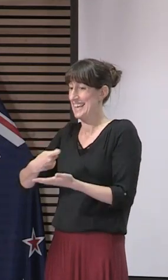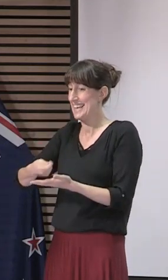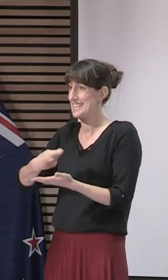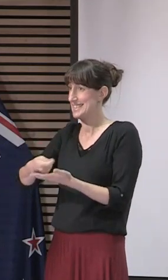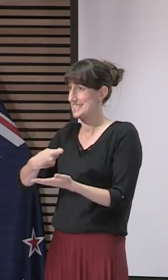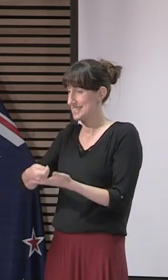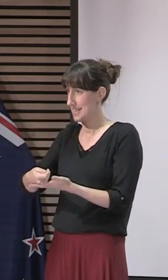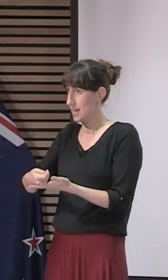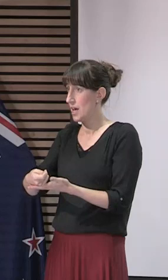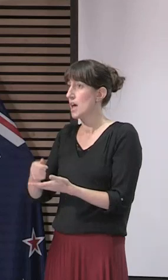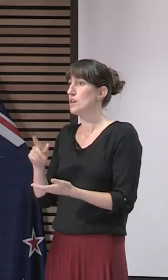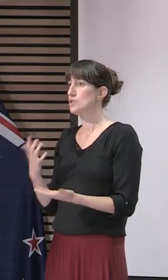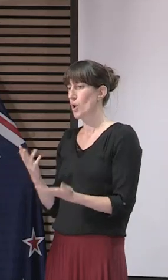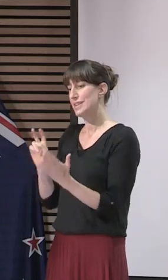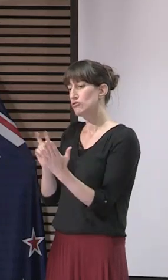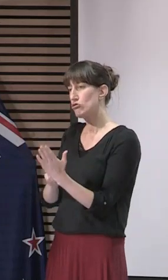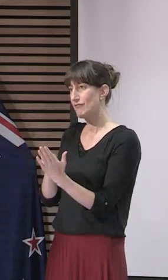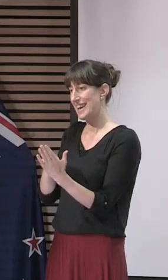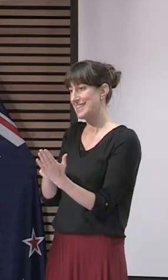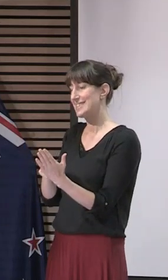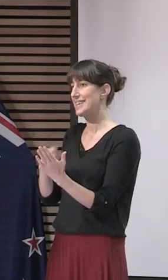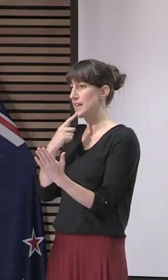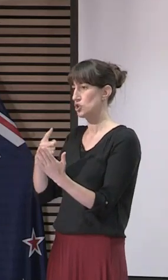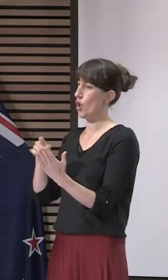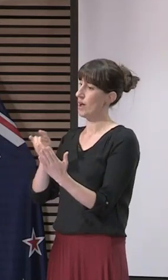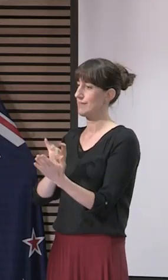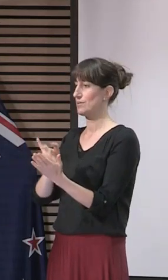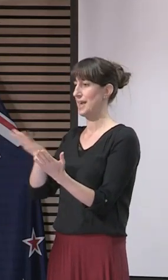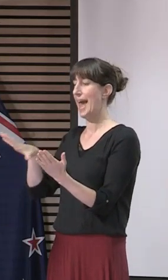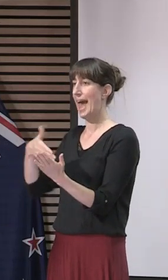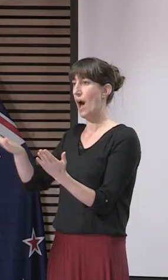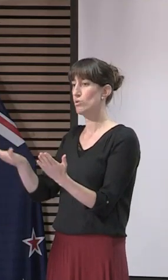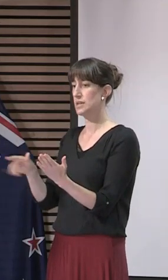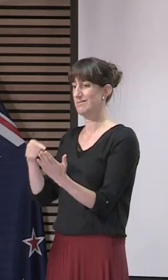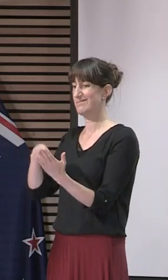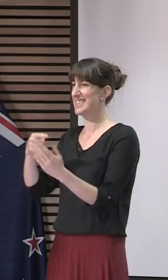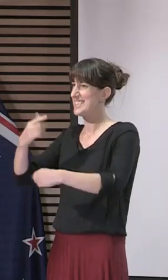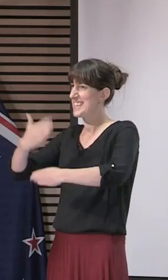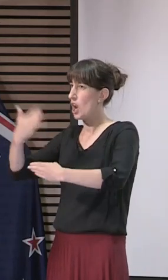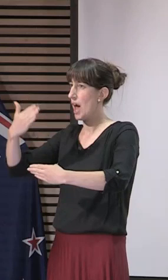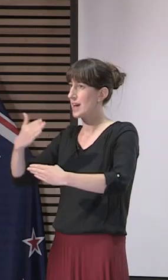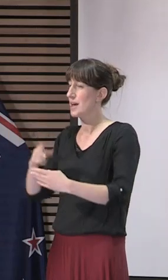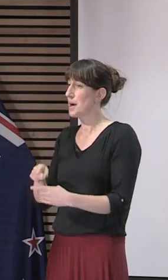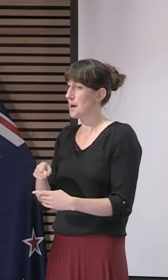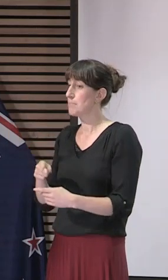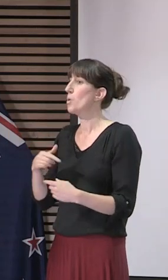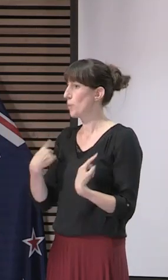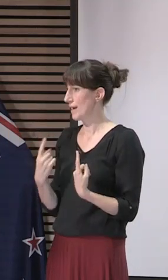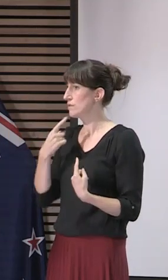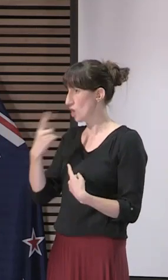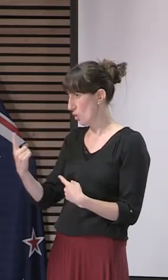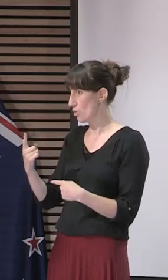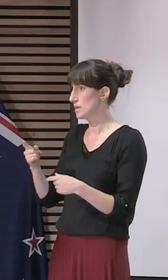ana e matou hei awhina i nga